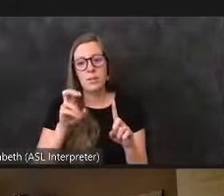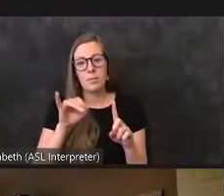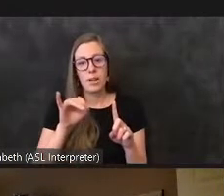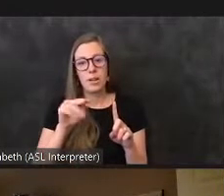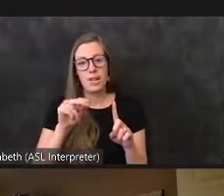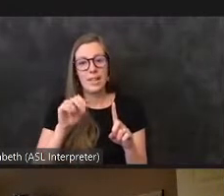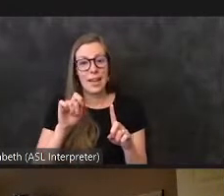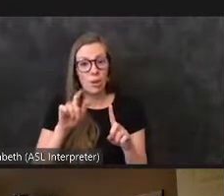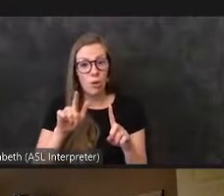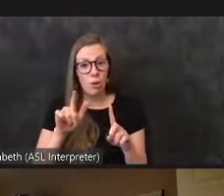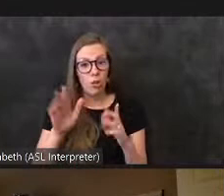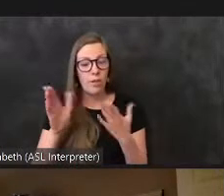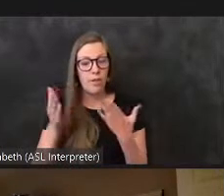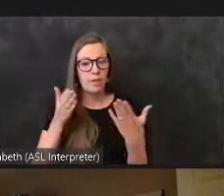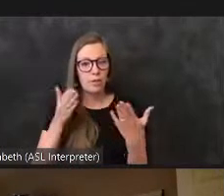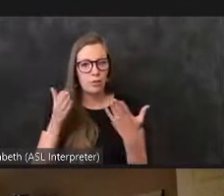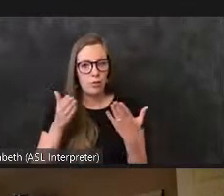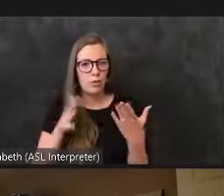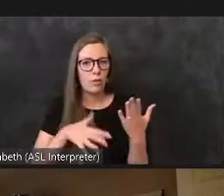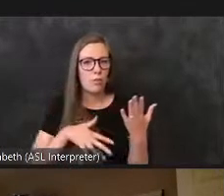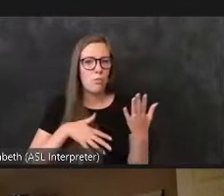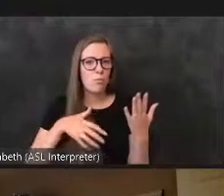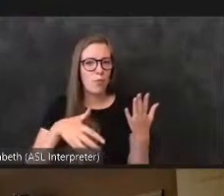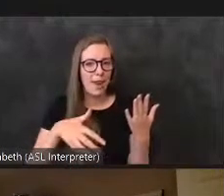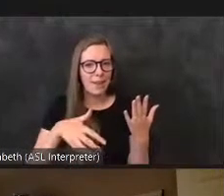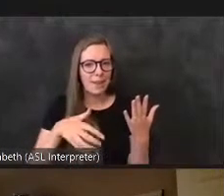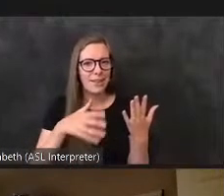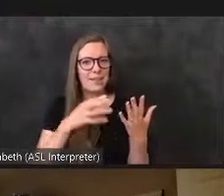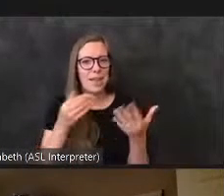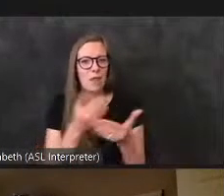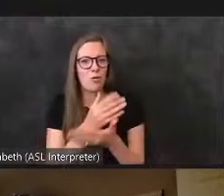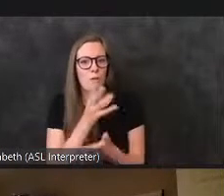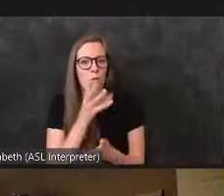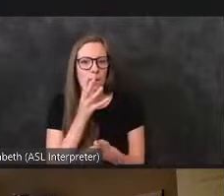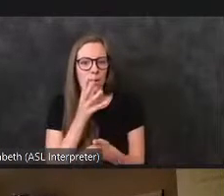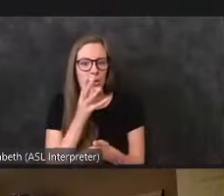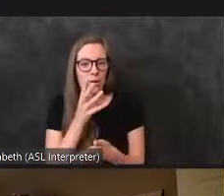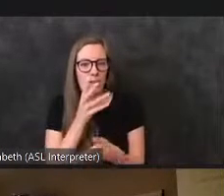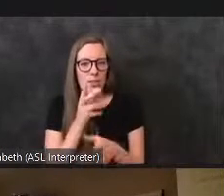Programas para natales que sirven a mujeres embarazadas, nuevas madres y de